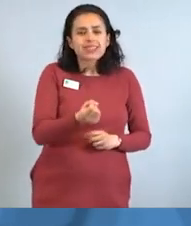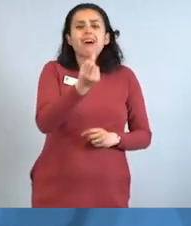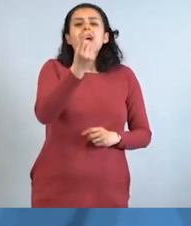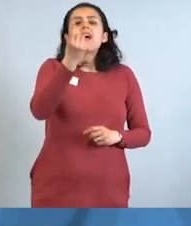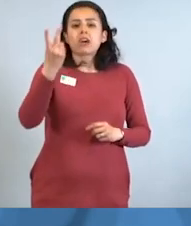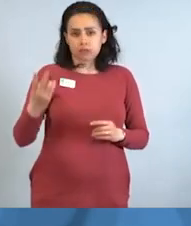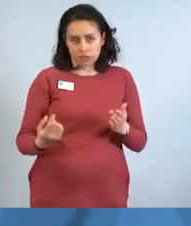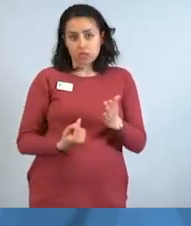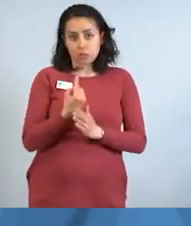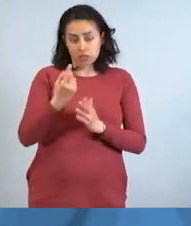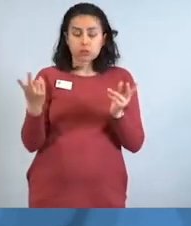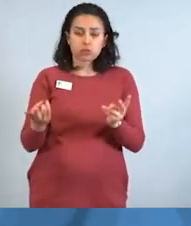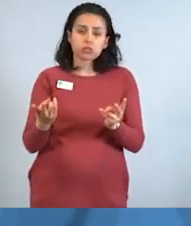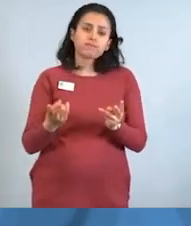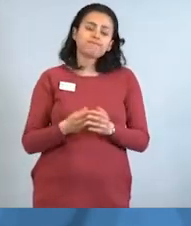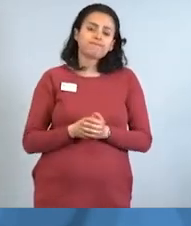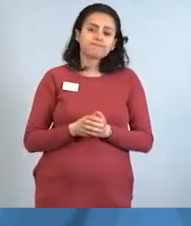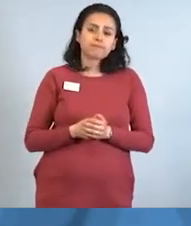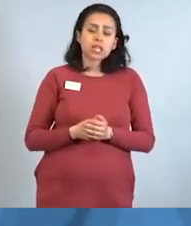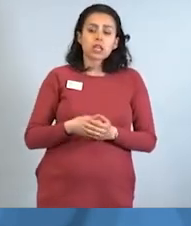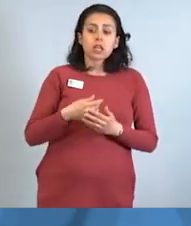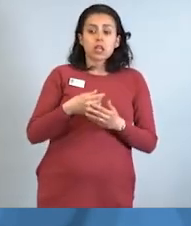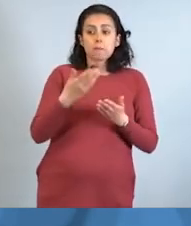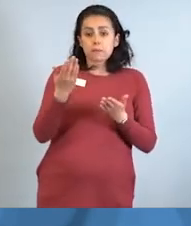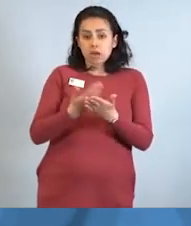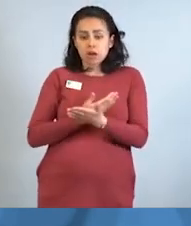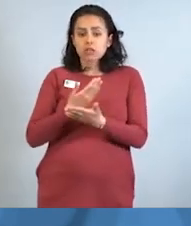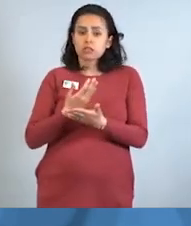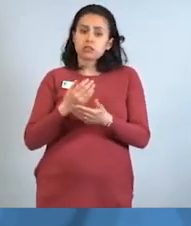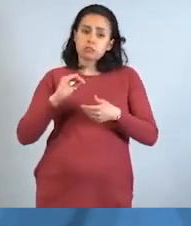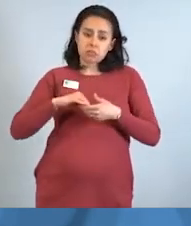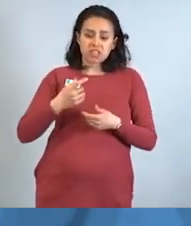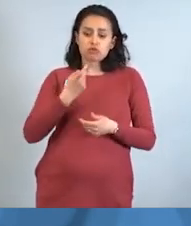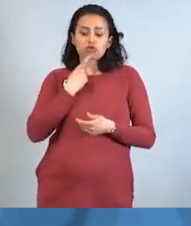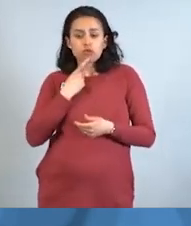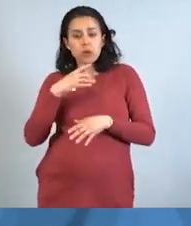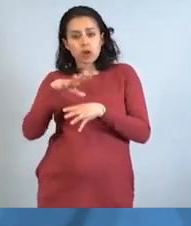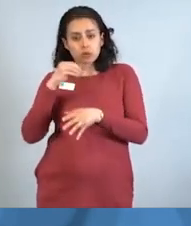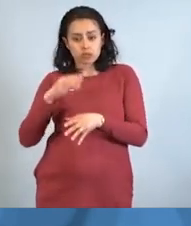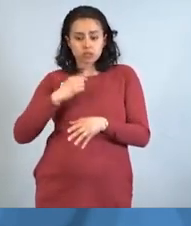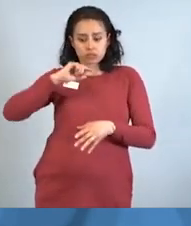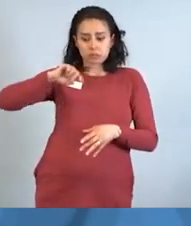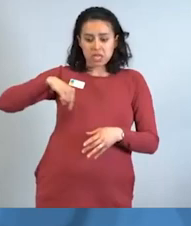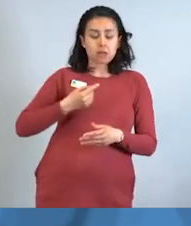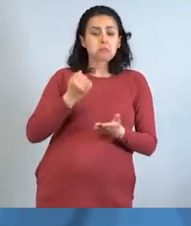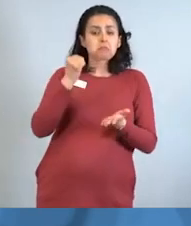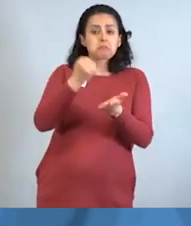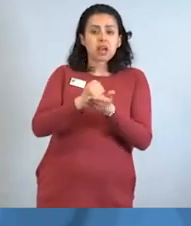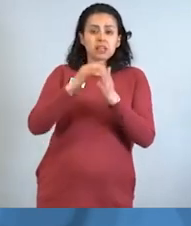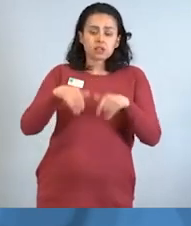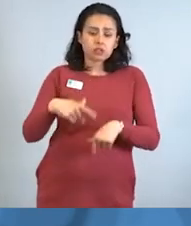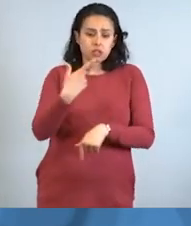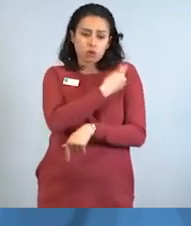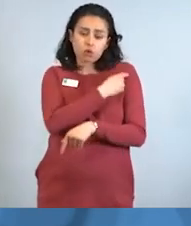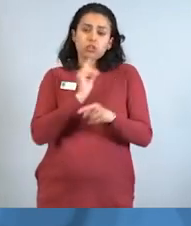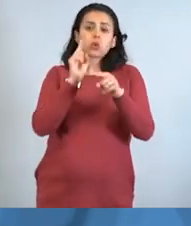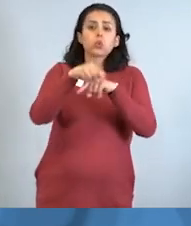Jotkin maat, kuten Suomi ja Ruotsi, ovat päättäneet, että rajaamme rokotteen käytön yli 65-vuotiaille,